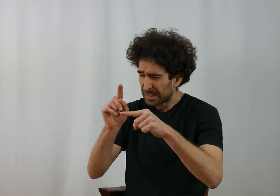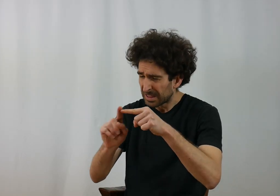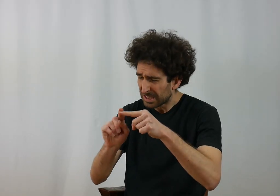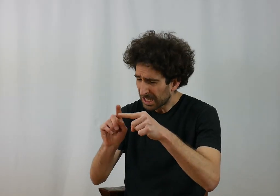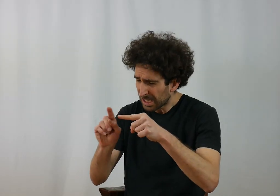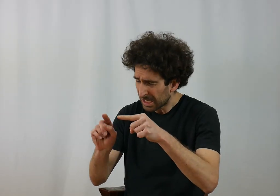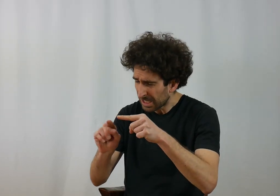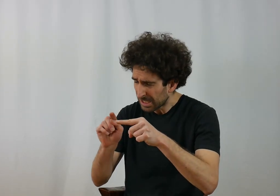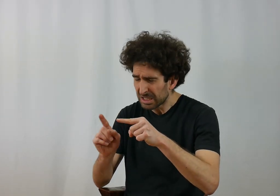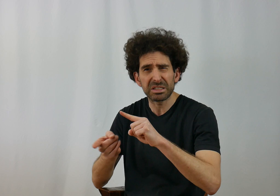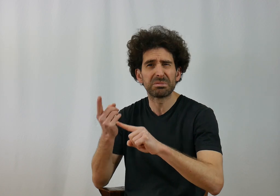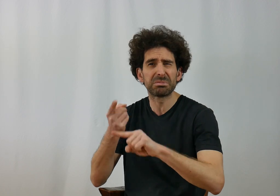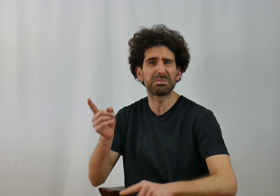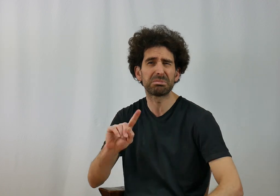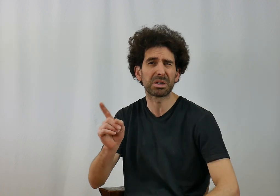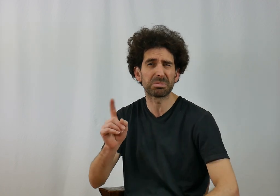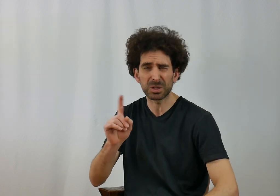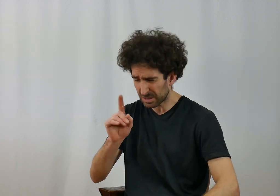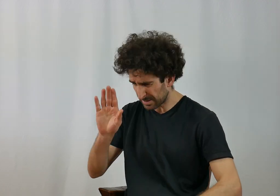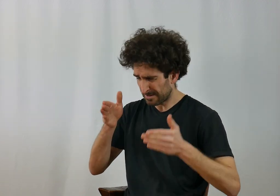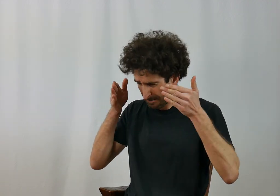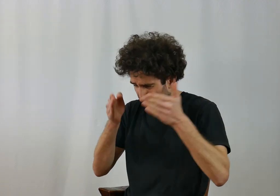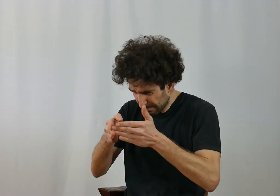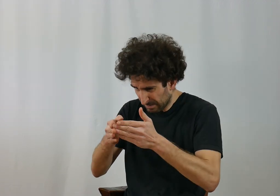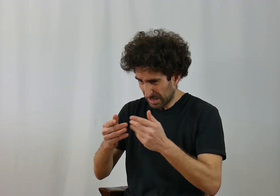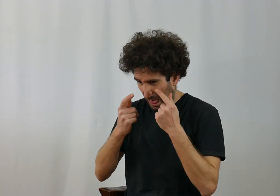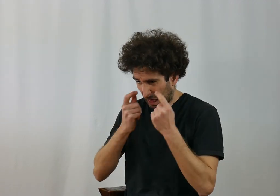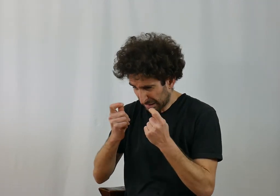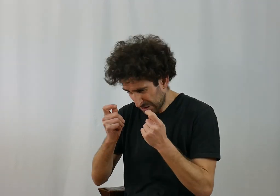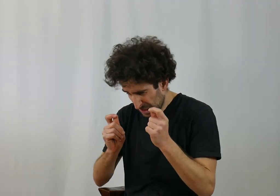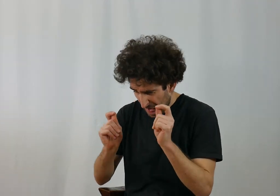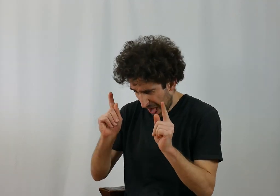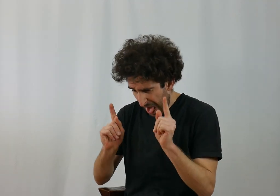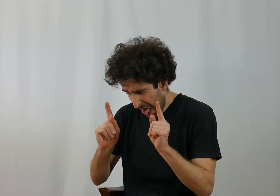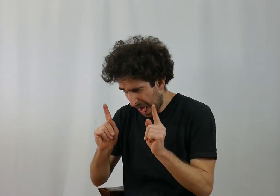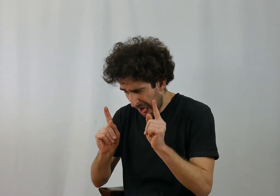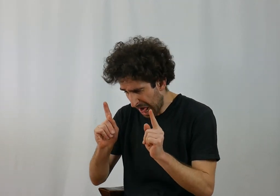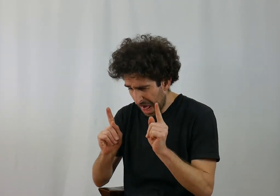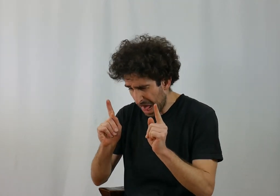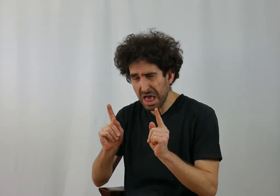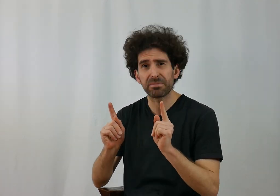Qu'on se focalise sur un détail pas important et qu'on pinaille dessus.